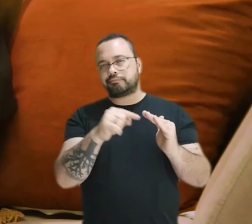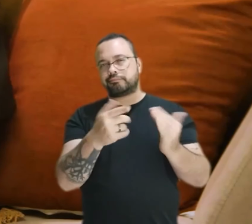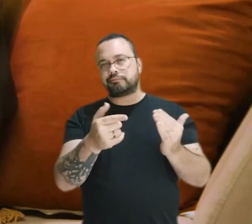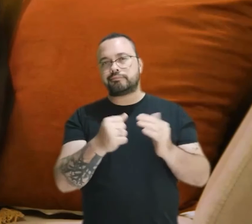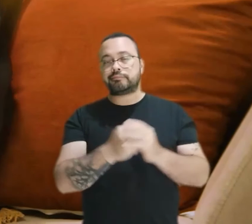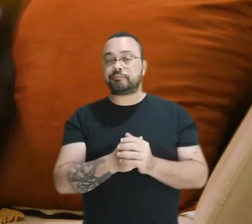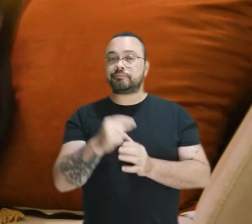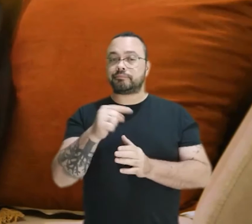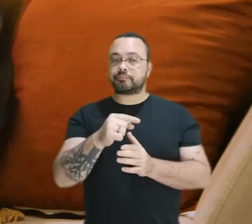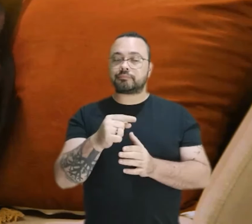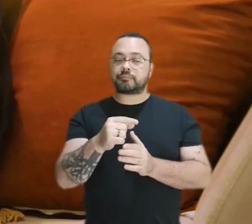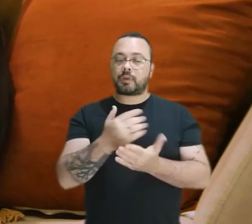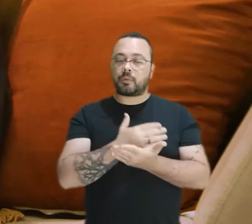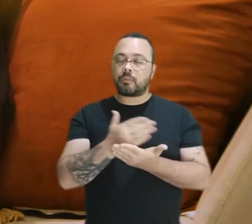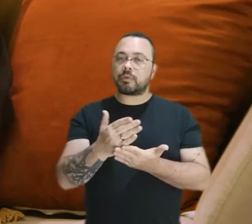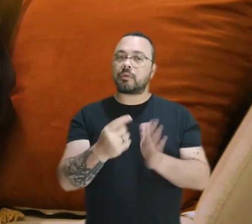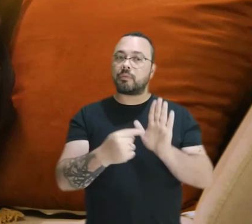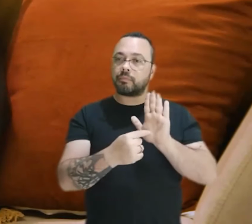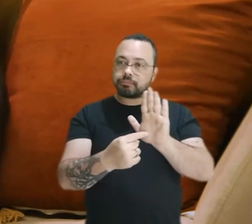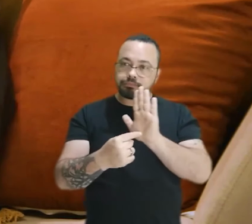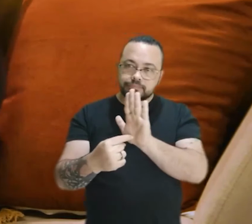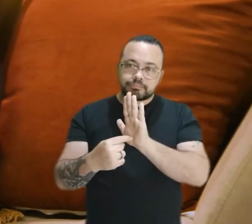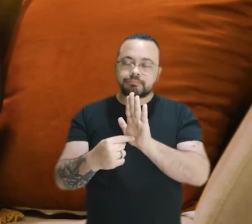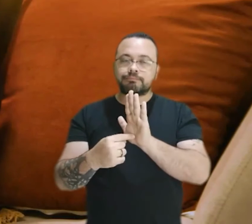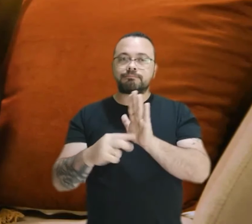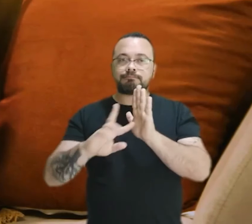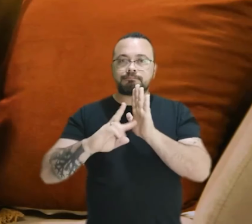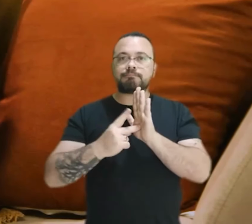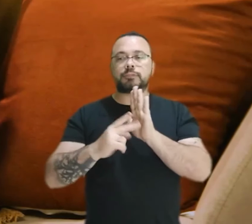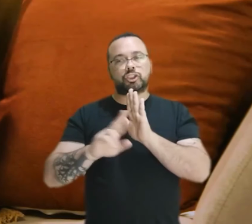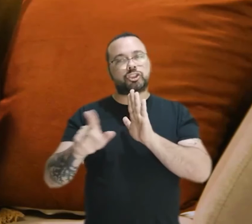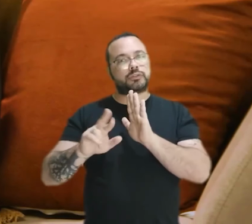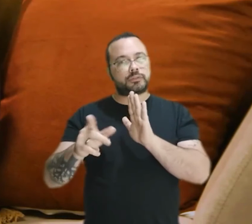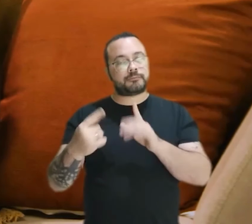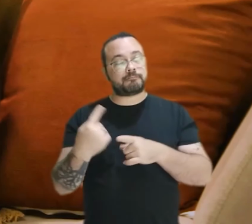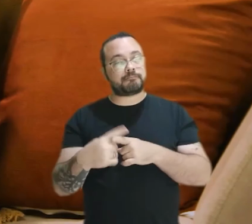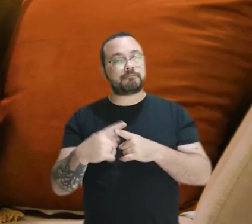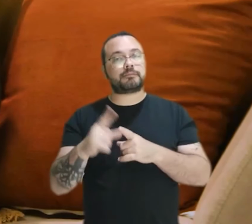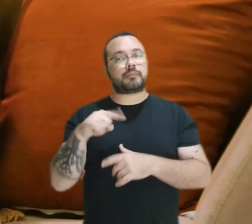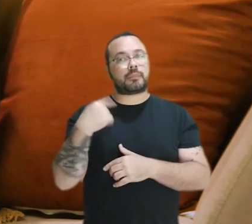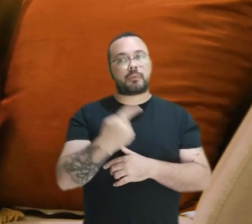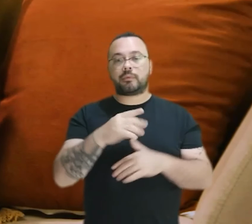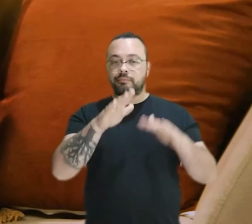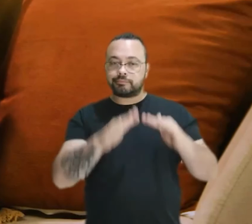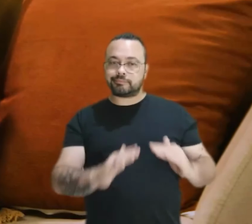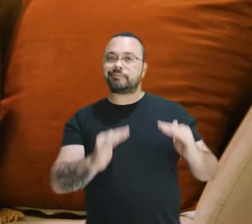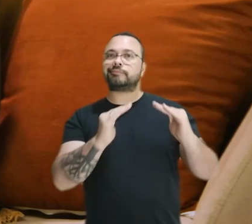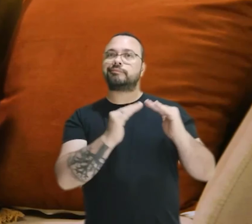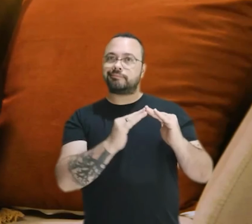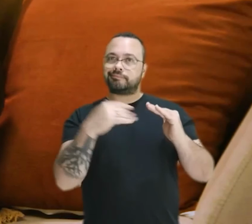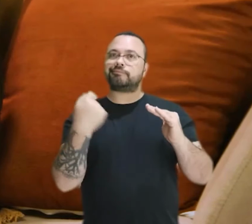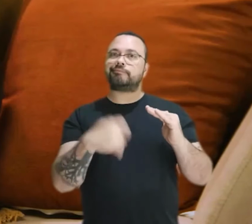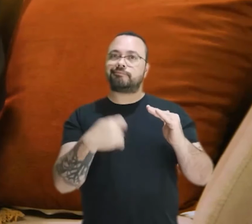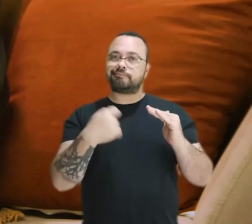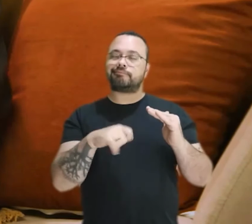ele começou a reverberar mais e ganhar novos sentidos, porque... porque, afinal, estávamos todos confinados,